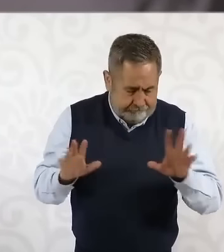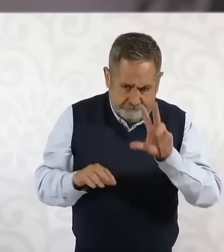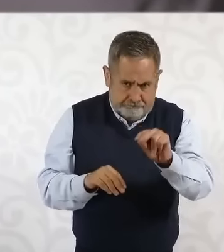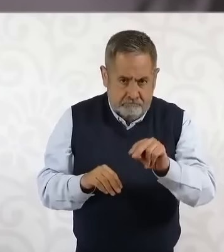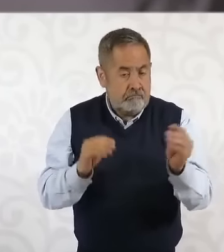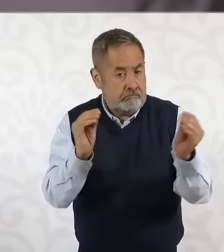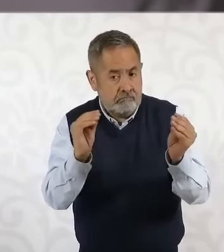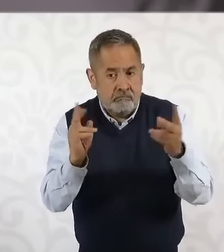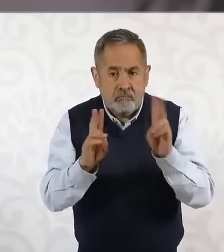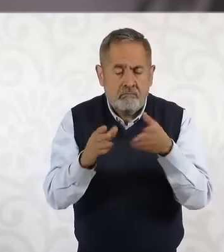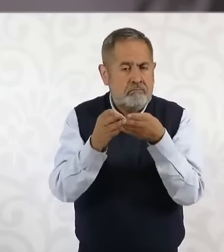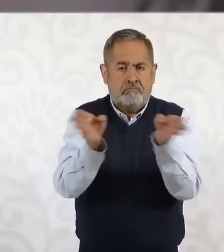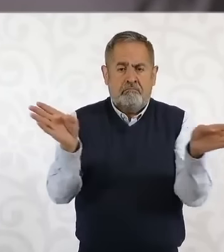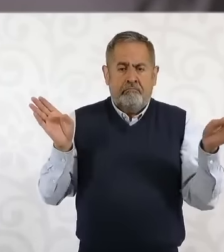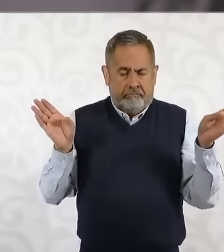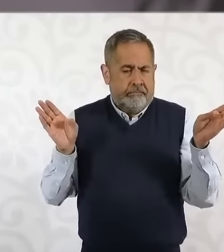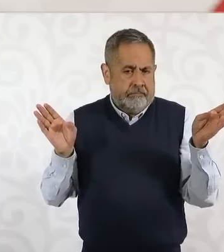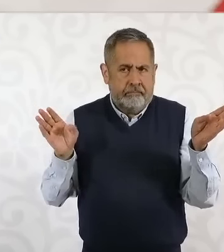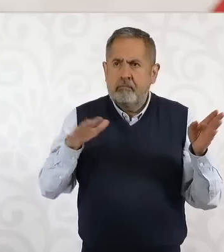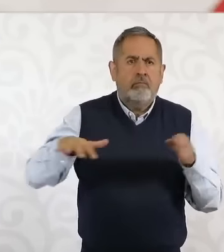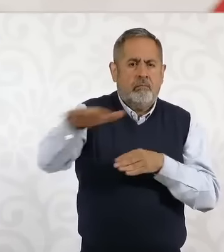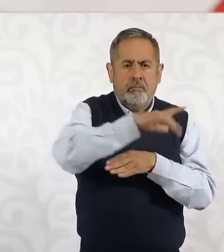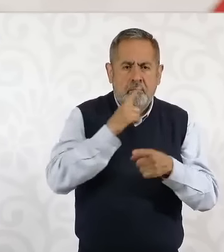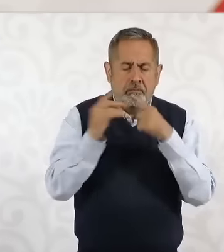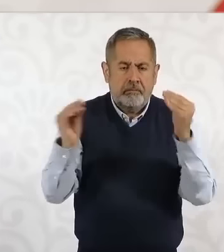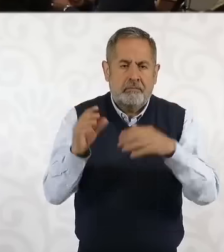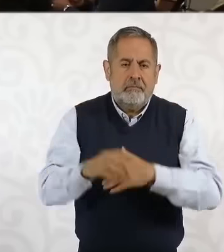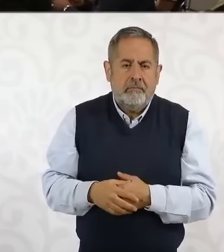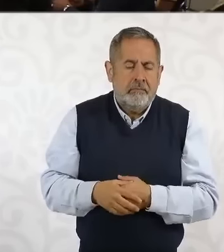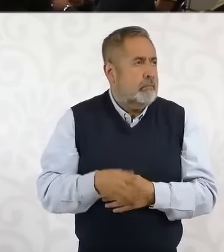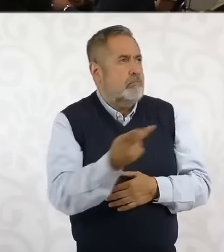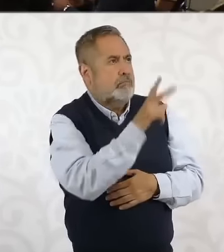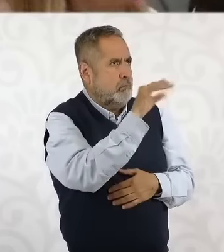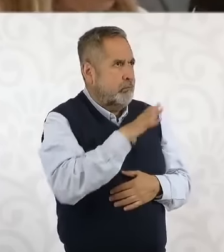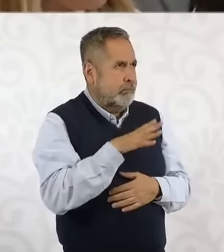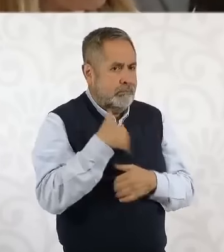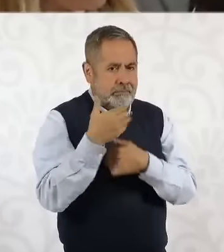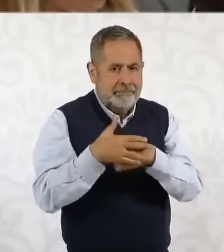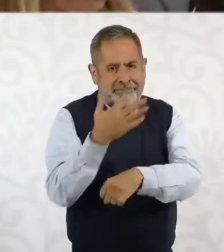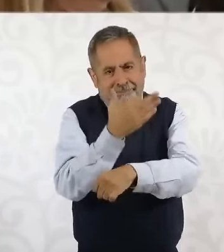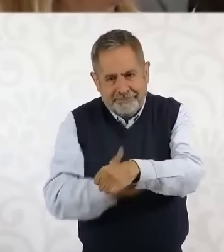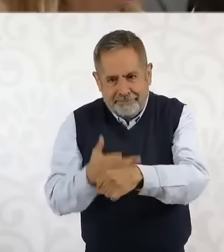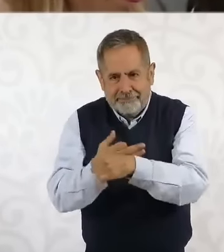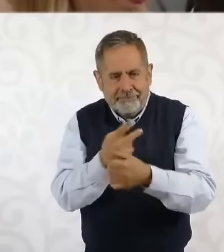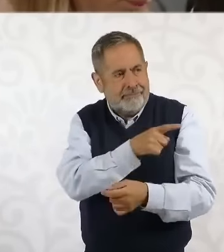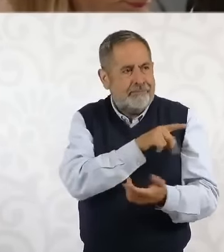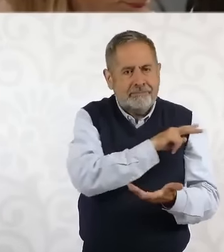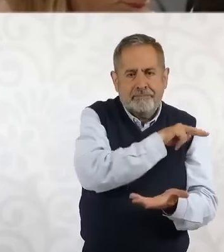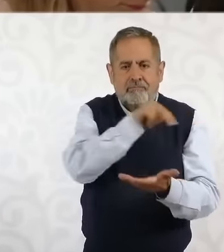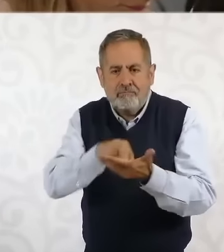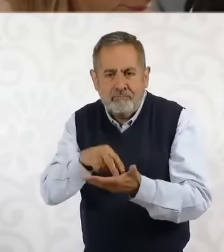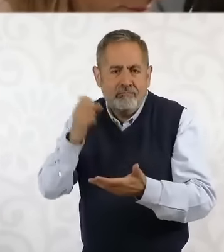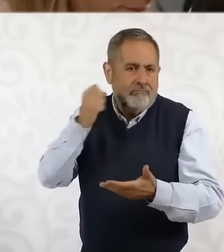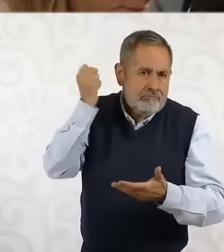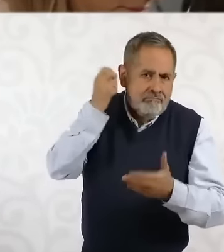se establece públicamente. Entonces, no habría posibilidad de que haya una exposición de donde se